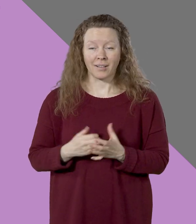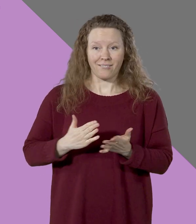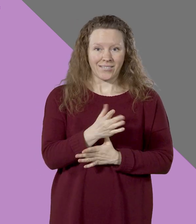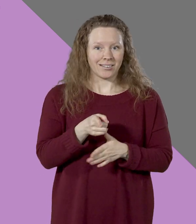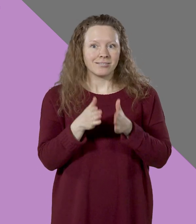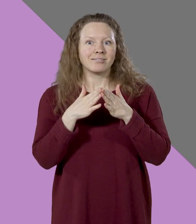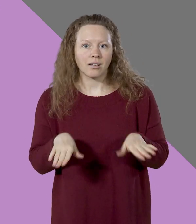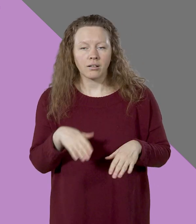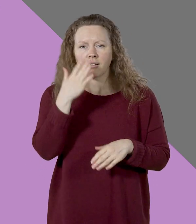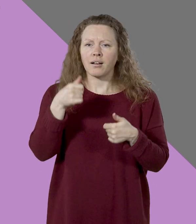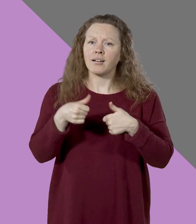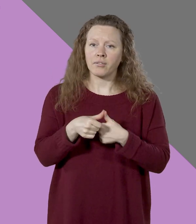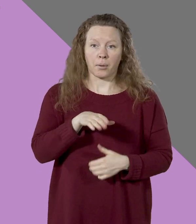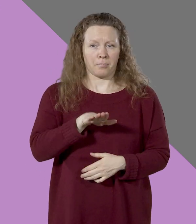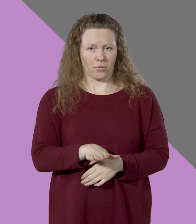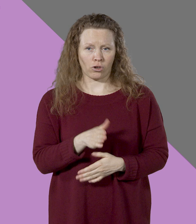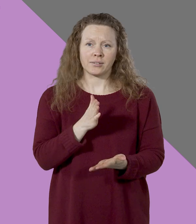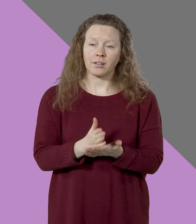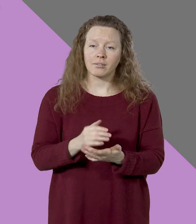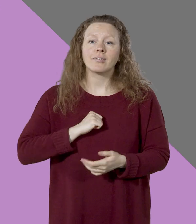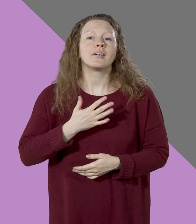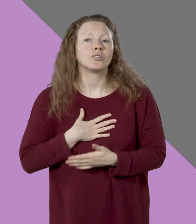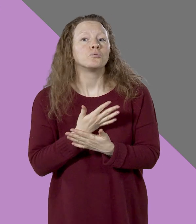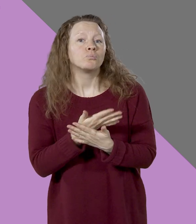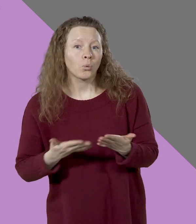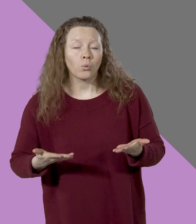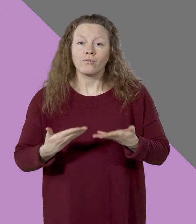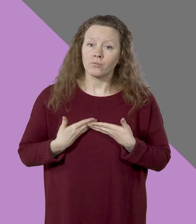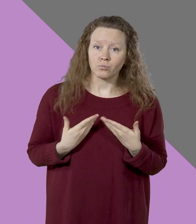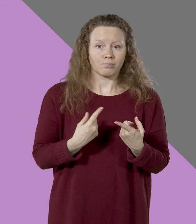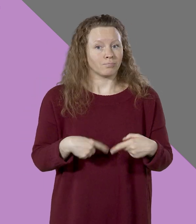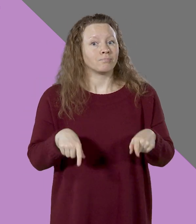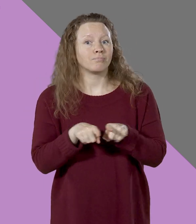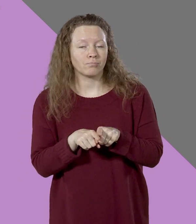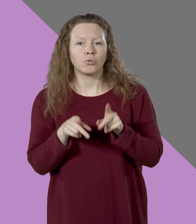På så sätt säkerställer man att barnets rätt till ett eget språk tillgodoses -